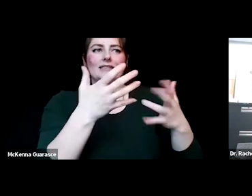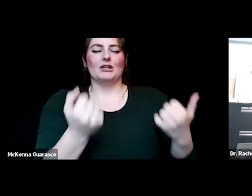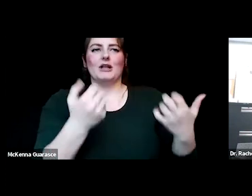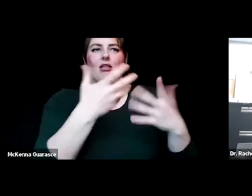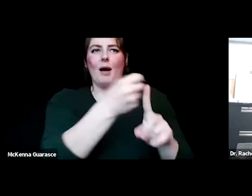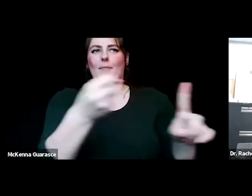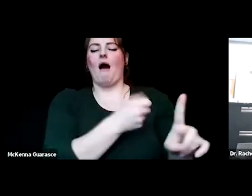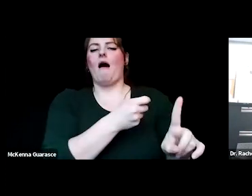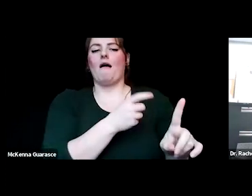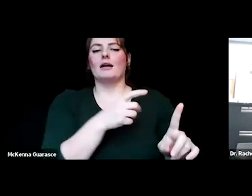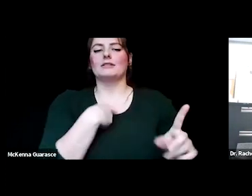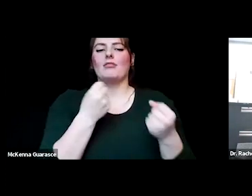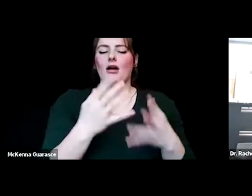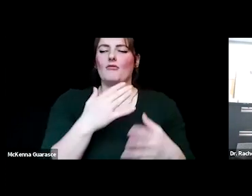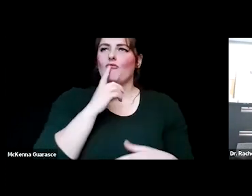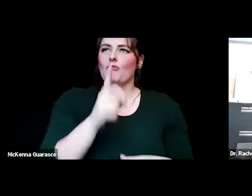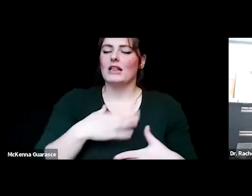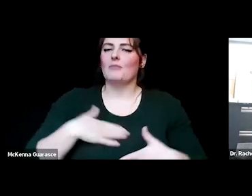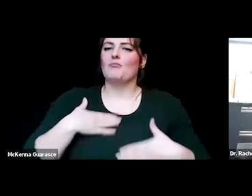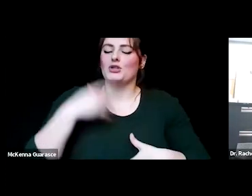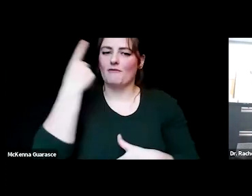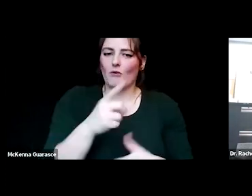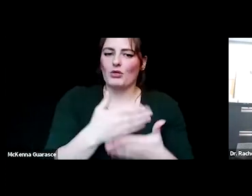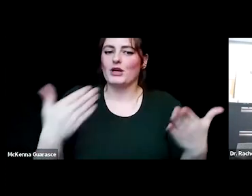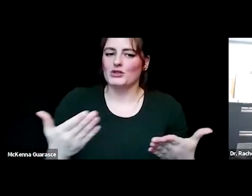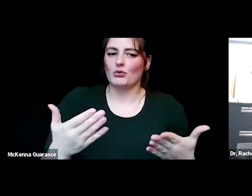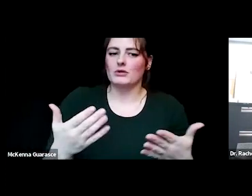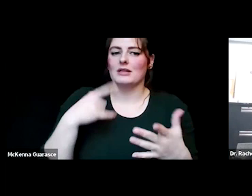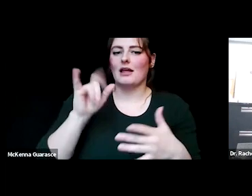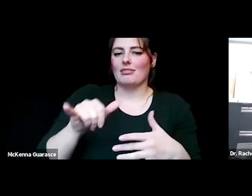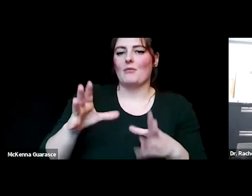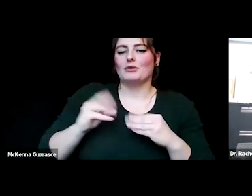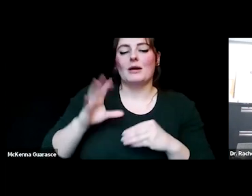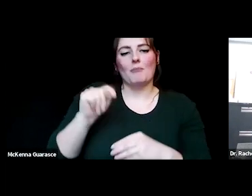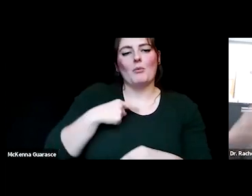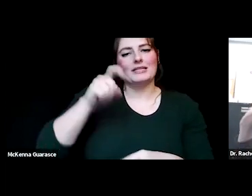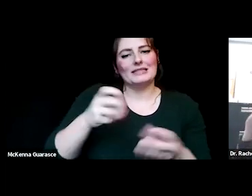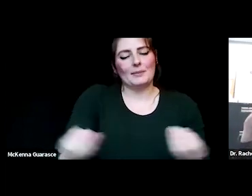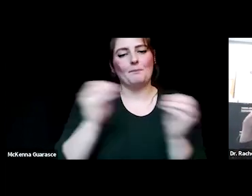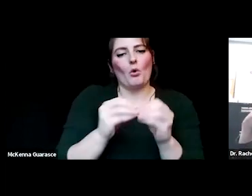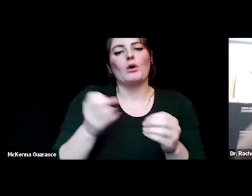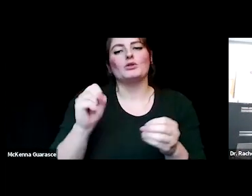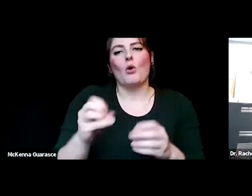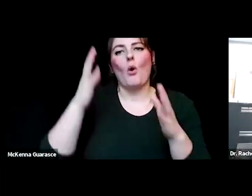están muy agradecidos por los recursos que reciben y aún necesitan muchos más. Lo ideal sería estar conectado a una red de recursos